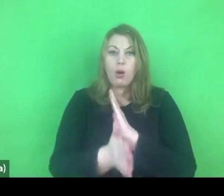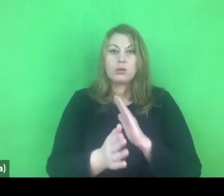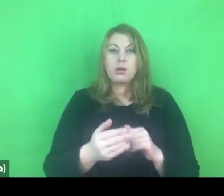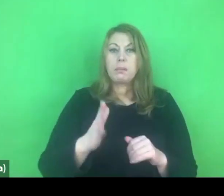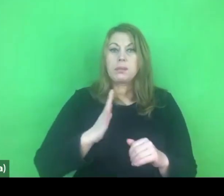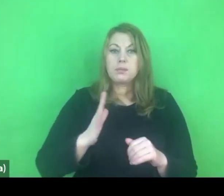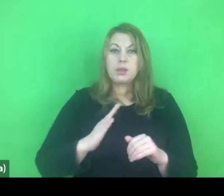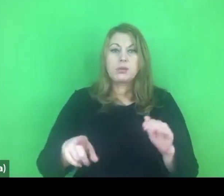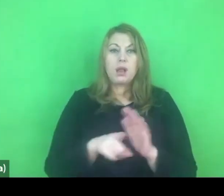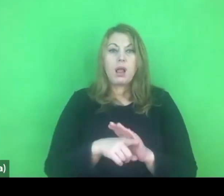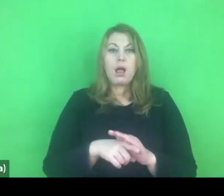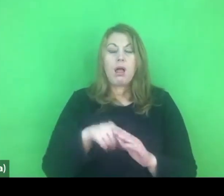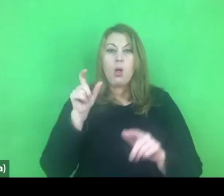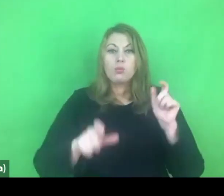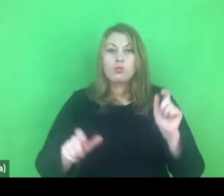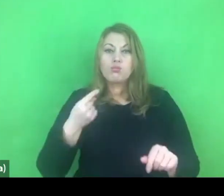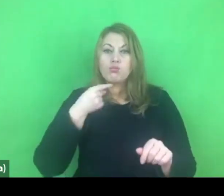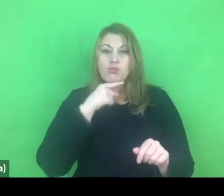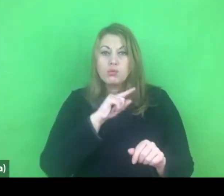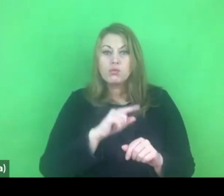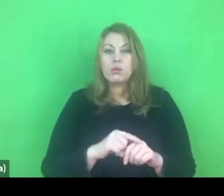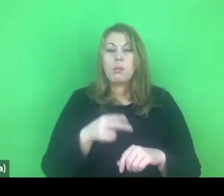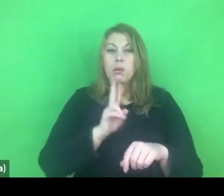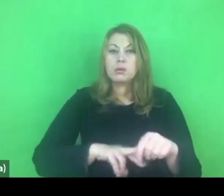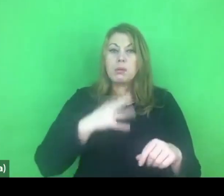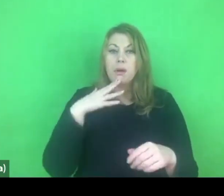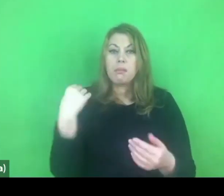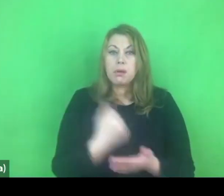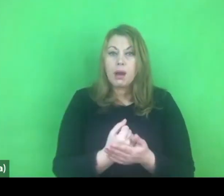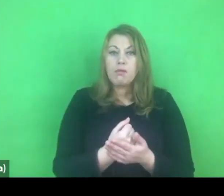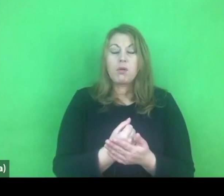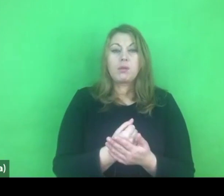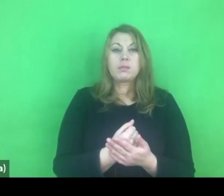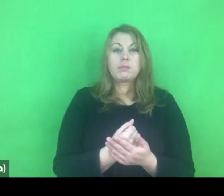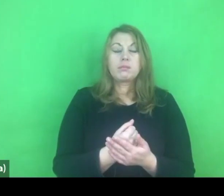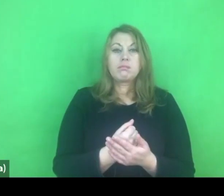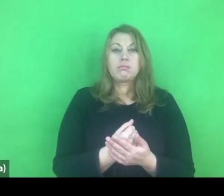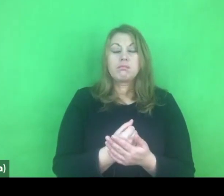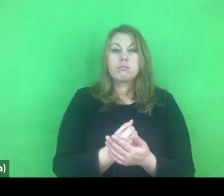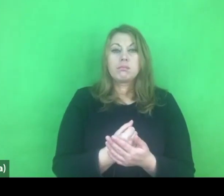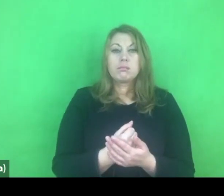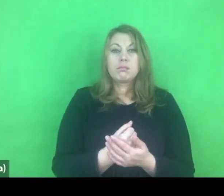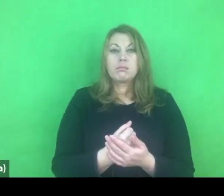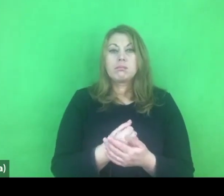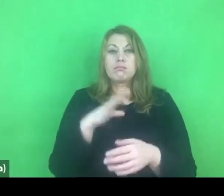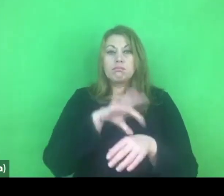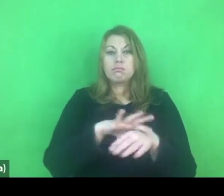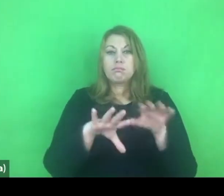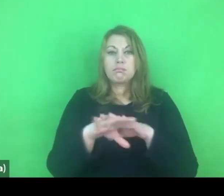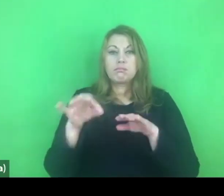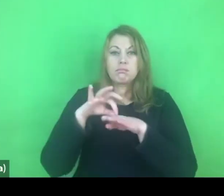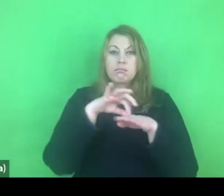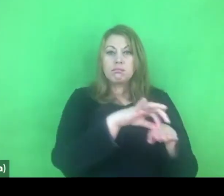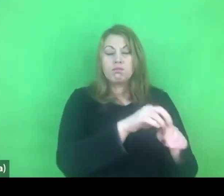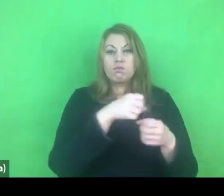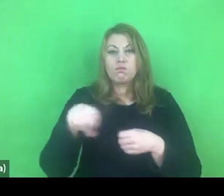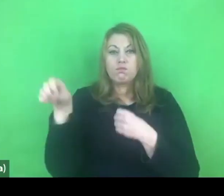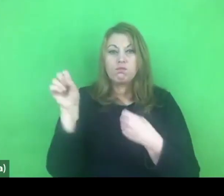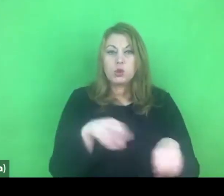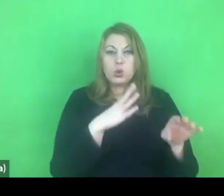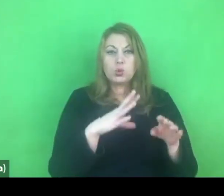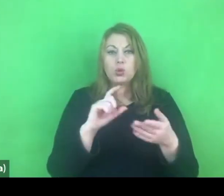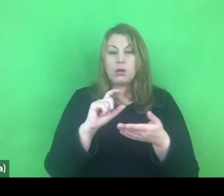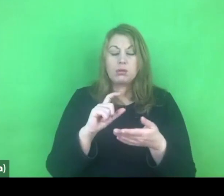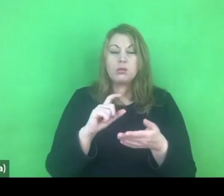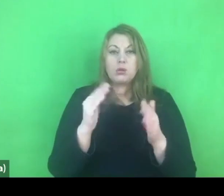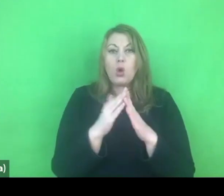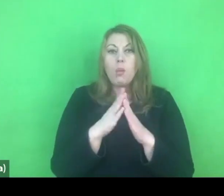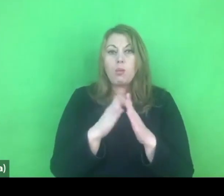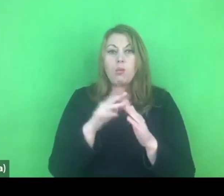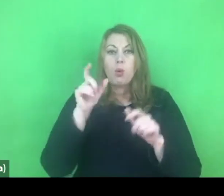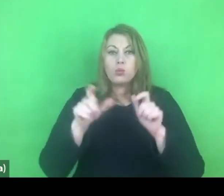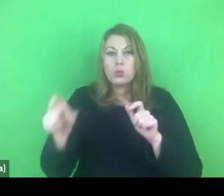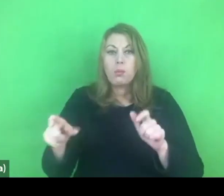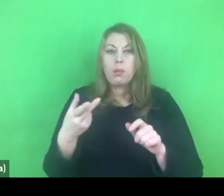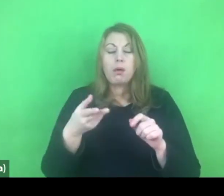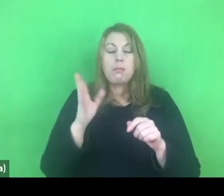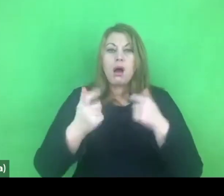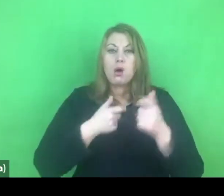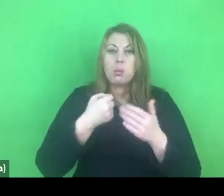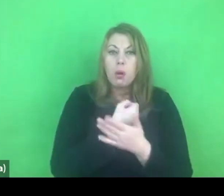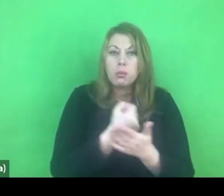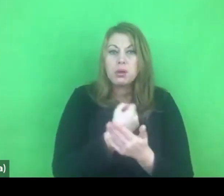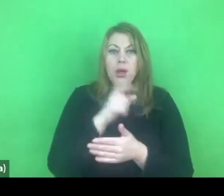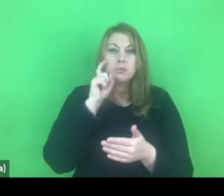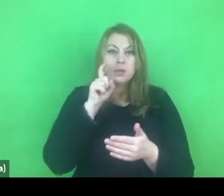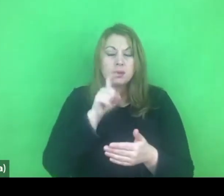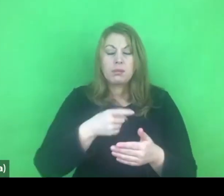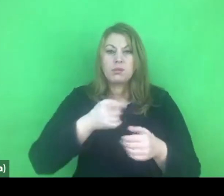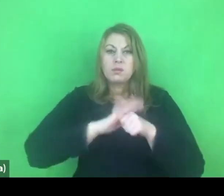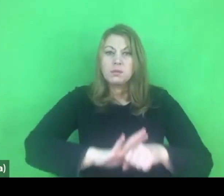policjant ma prawo w chwili interwencji doprowadzić do opuszczenia lokalu przez osobę stosującą przemoc i wydaje to postanowienie na okres 14 dni,